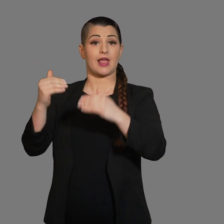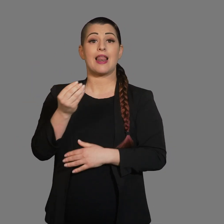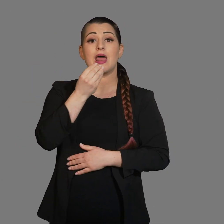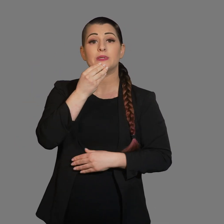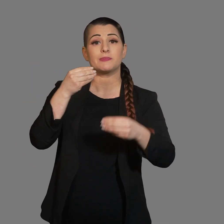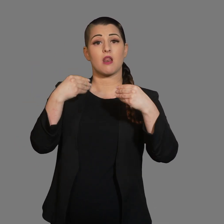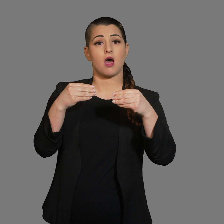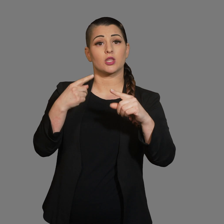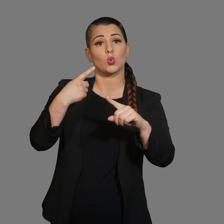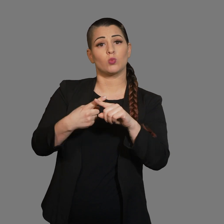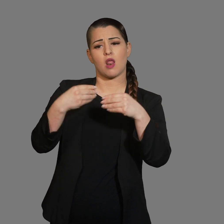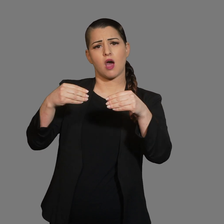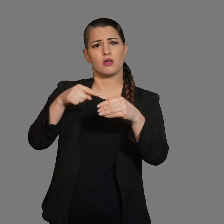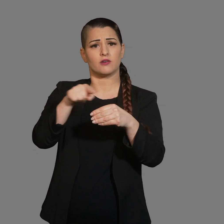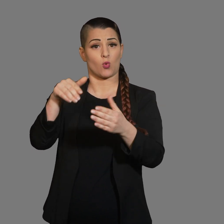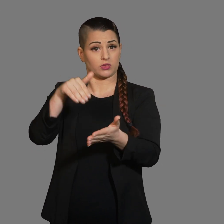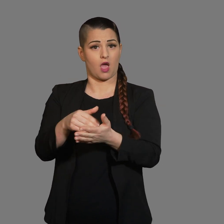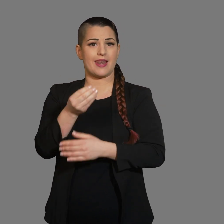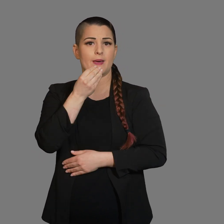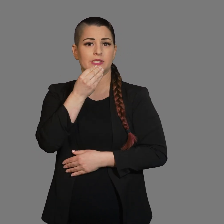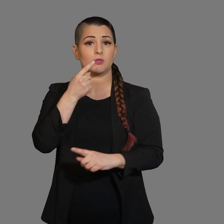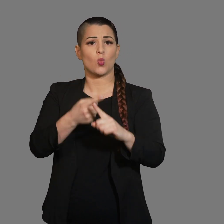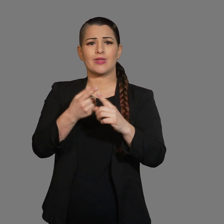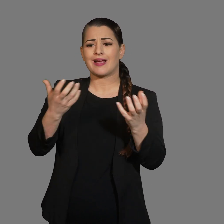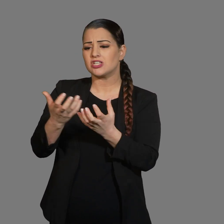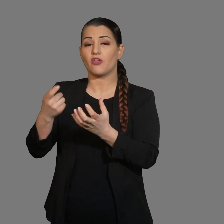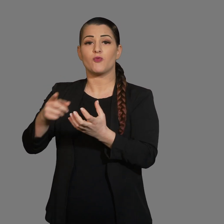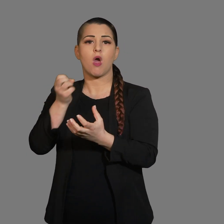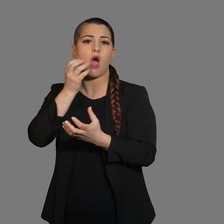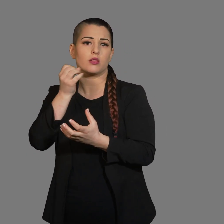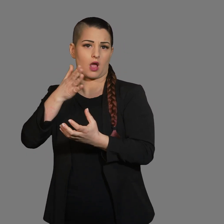Lebensmittelläden und sonstige Läden, soweit sie Lebensmittel und Gegenstände